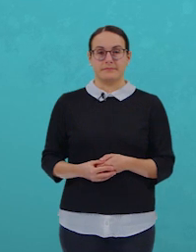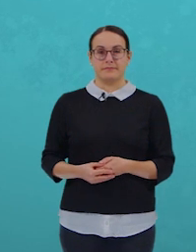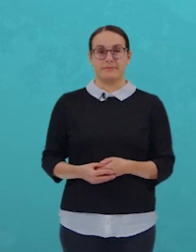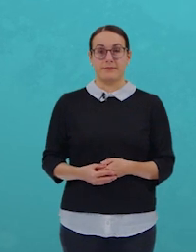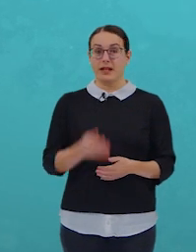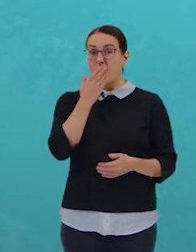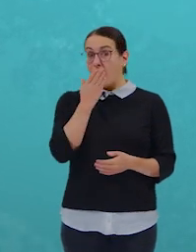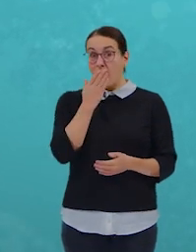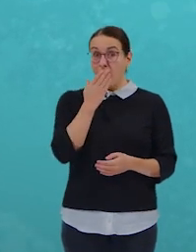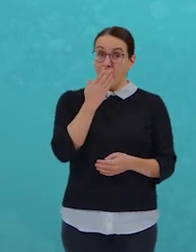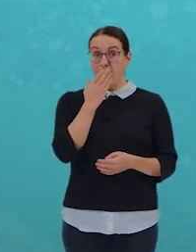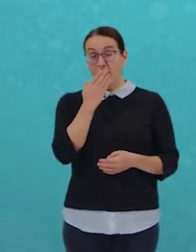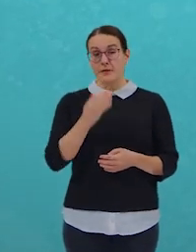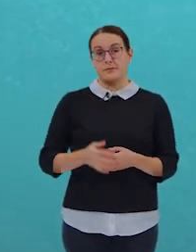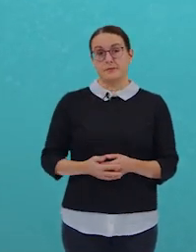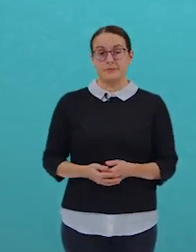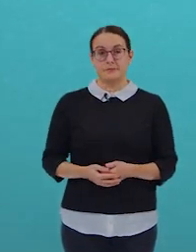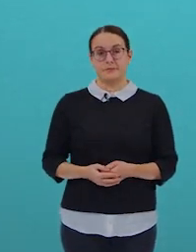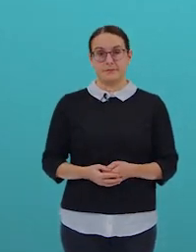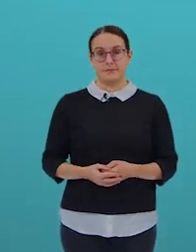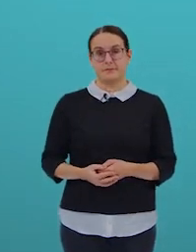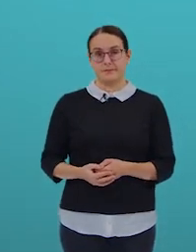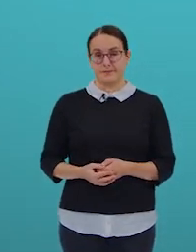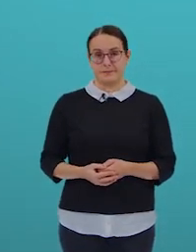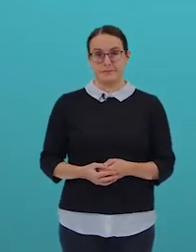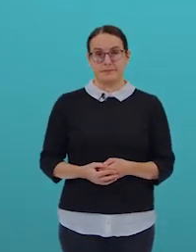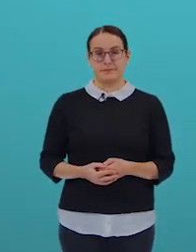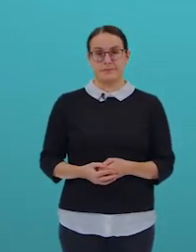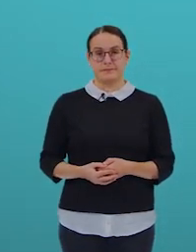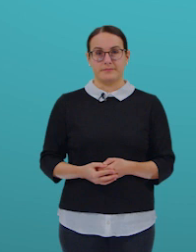die ein höheres Ansteckungsrisiko, aber mildere Verläufe haben soll, bekannt.